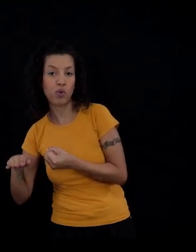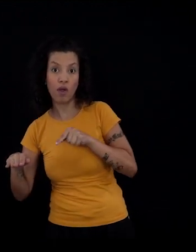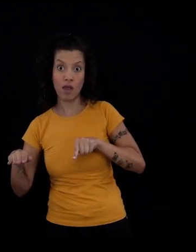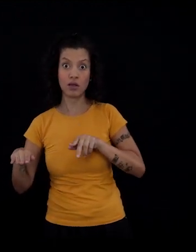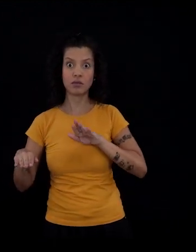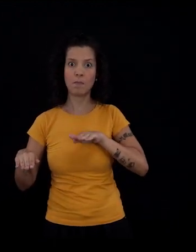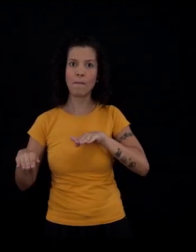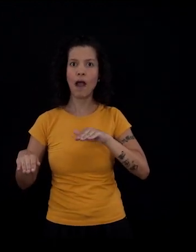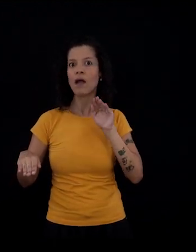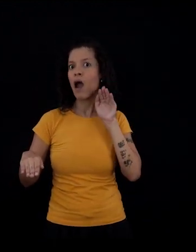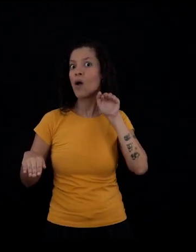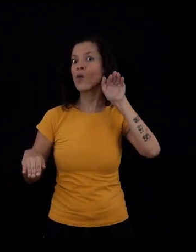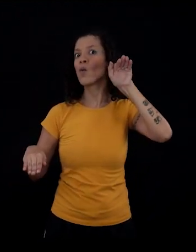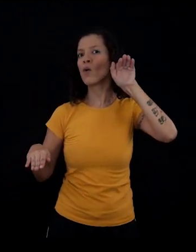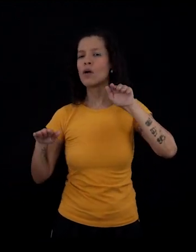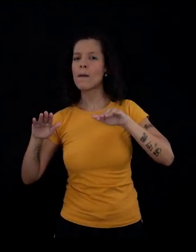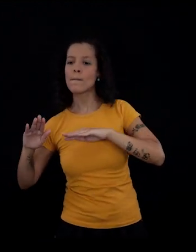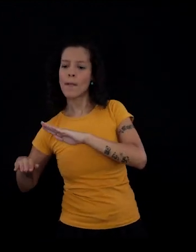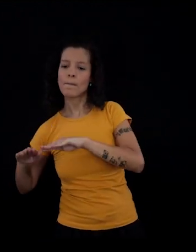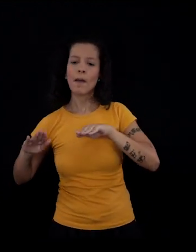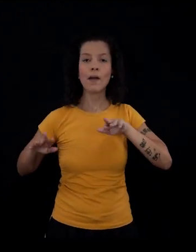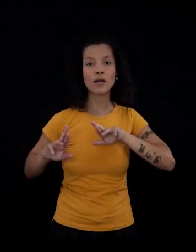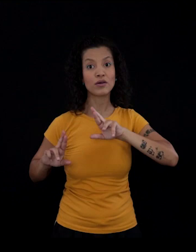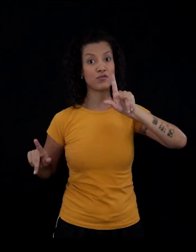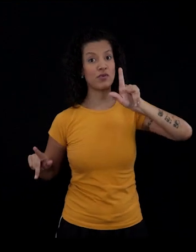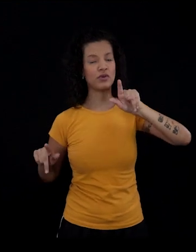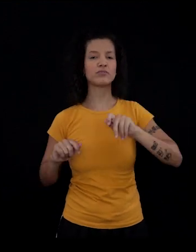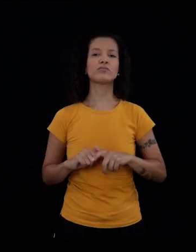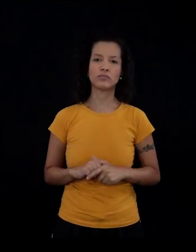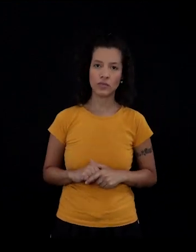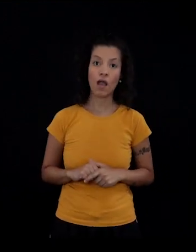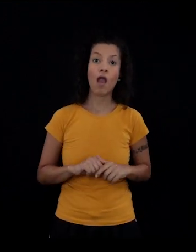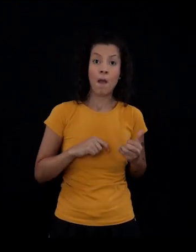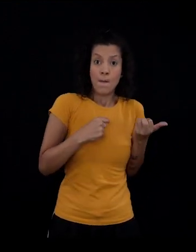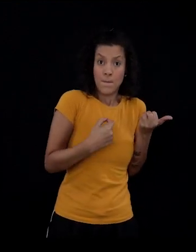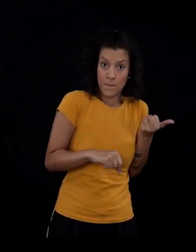para dar uma diferença ali de sons – e esse banjo.